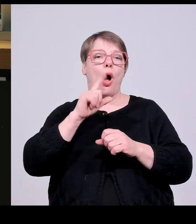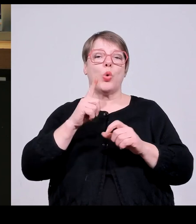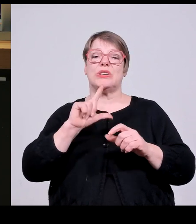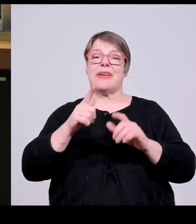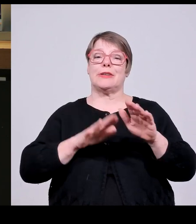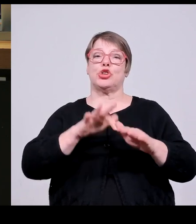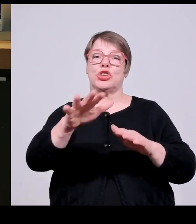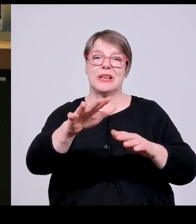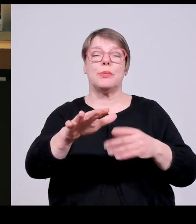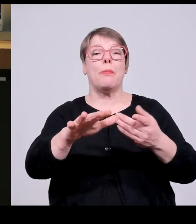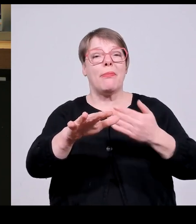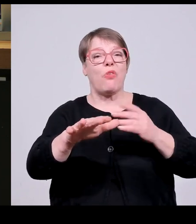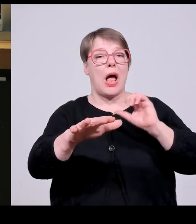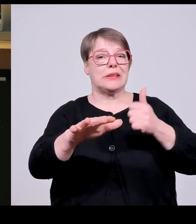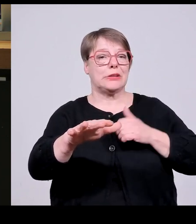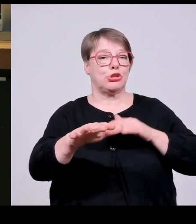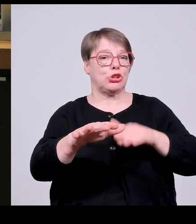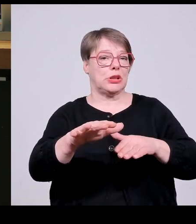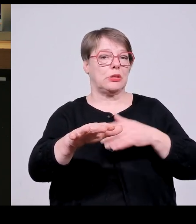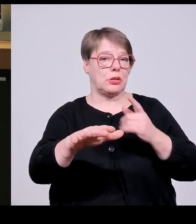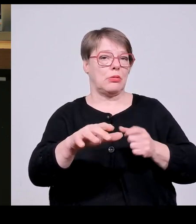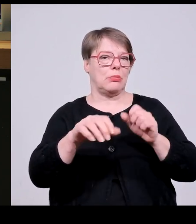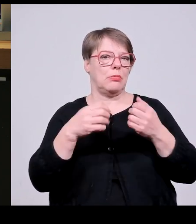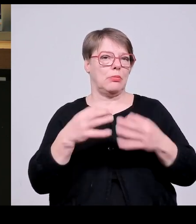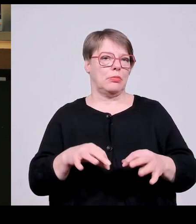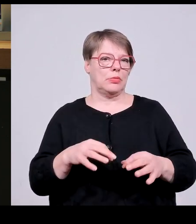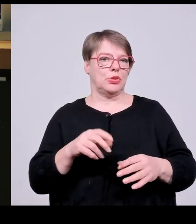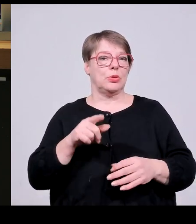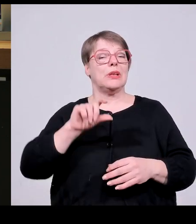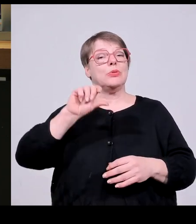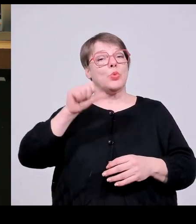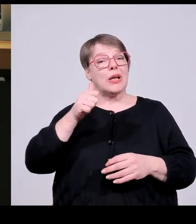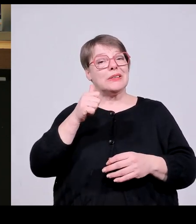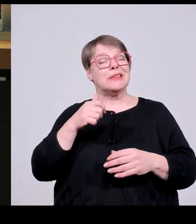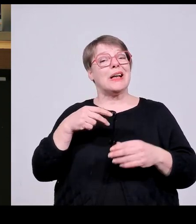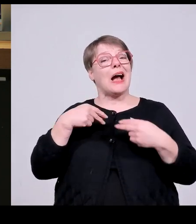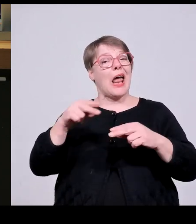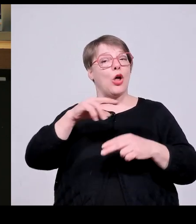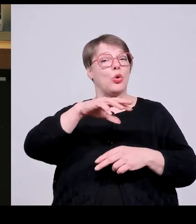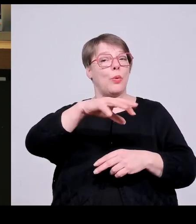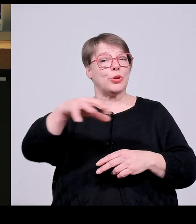zu verstaatlichen. Die Folge war ein jahrelanger Rechtsstreit. Lassen wir das noch mal Revue passieren.